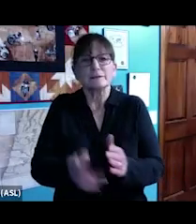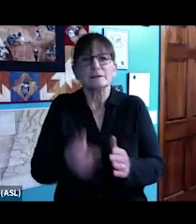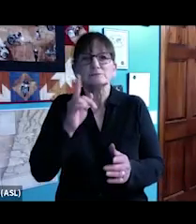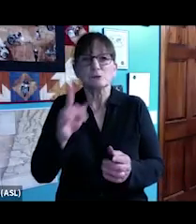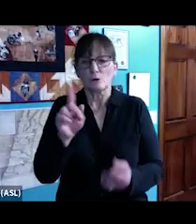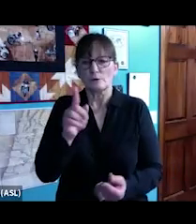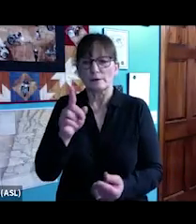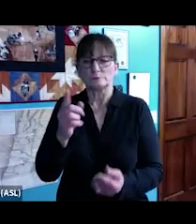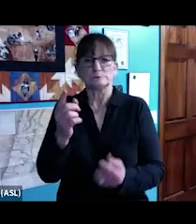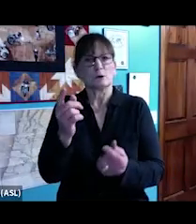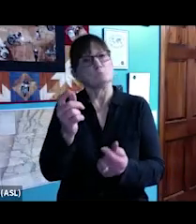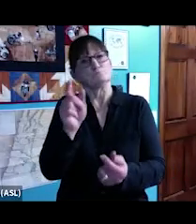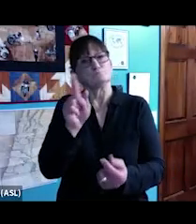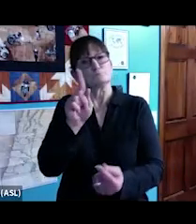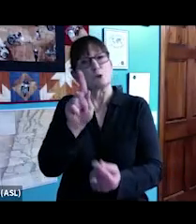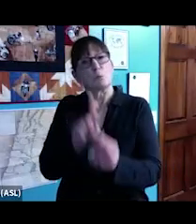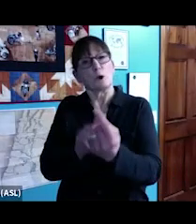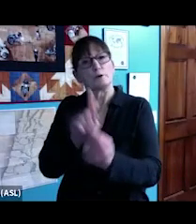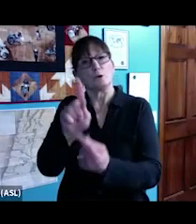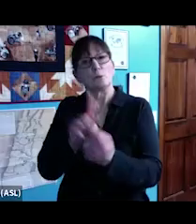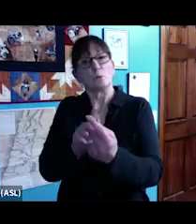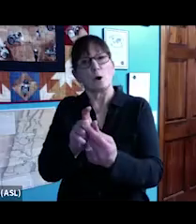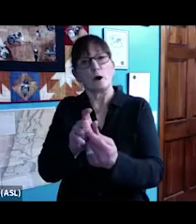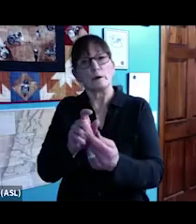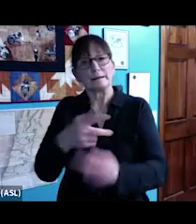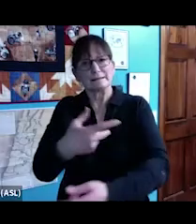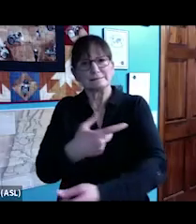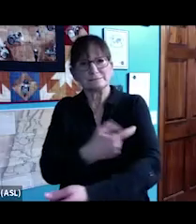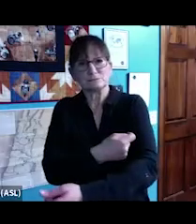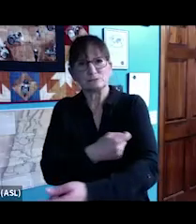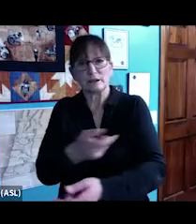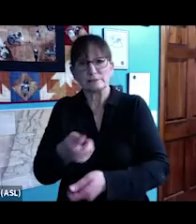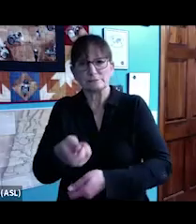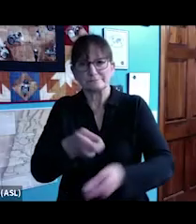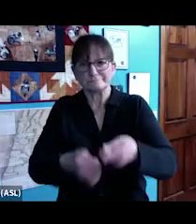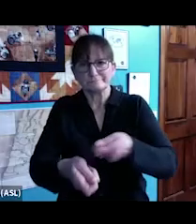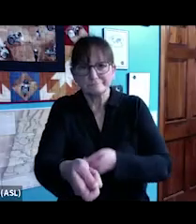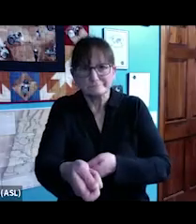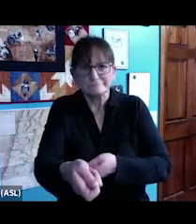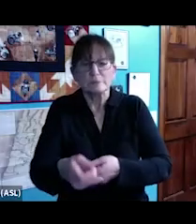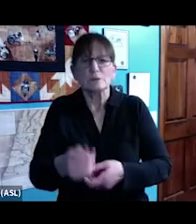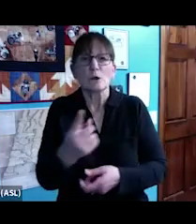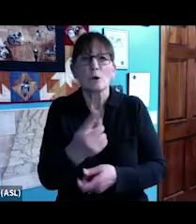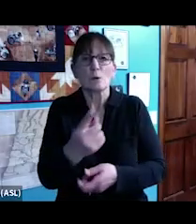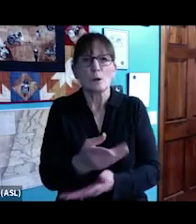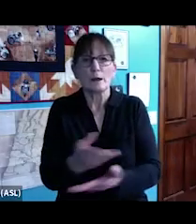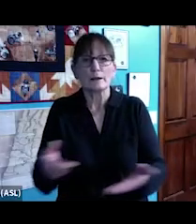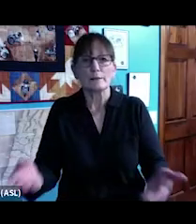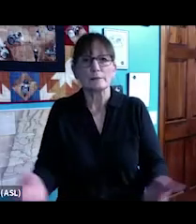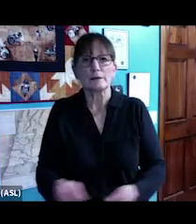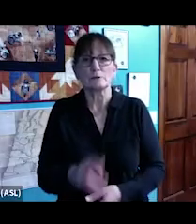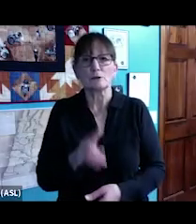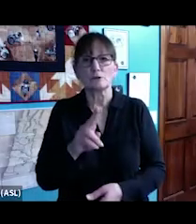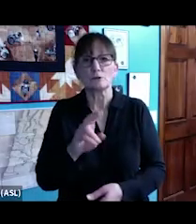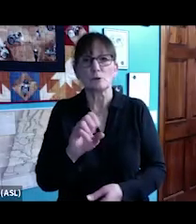También recomiendo desarrollar esa relación para determinar la mejor comunicación y proceso.